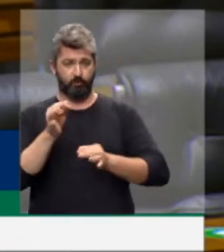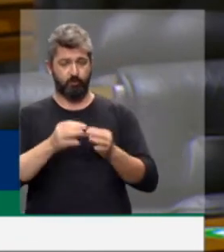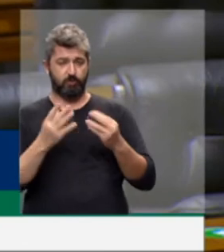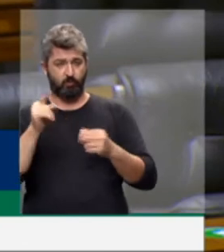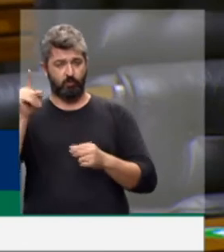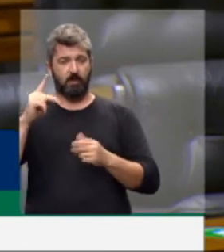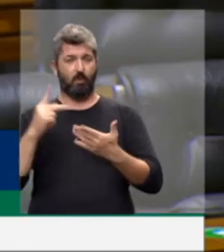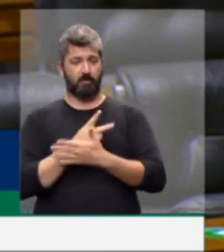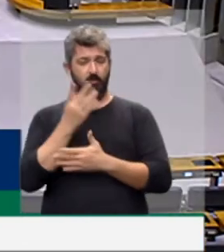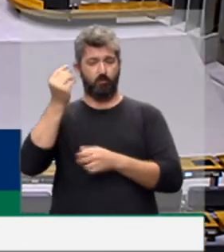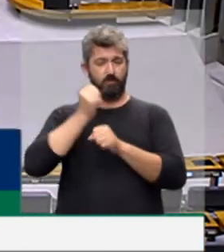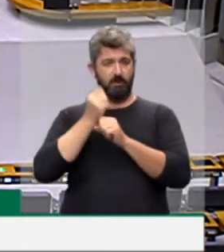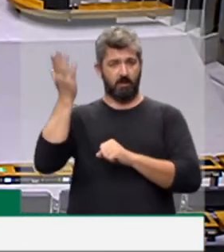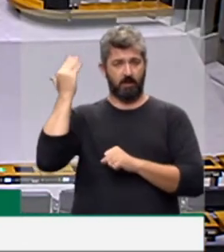VALORES DE P E D, MAS NÓS IREMOS PAGAR MENOR DIANTE